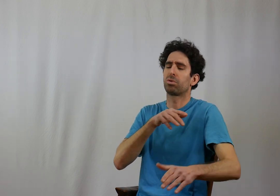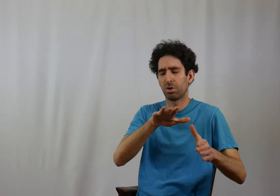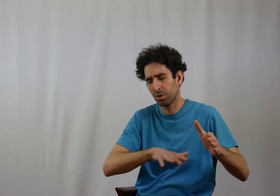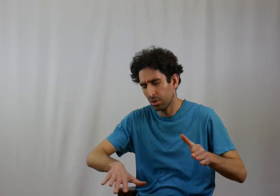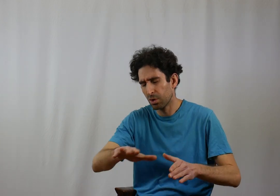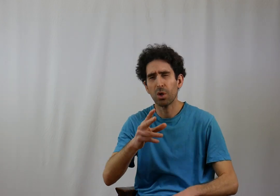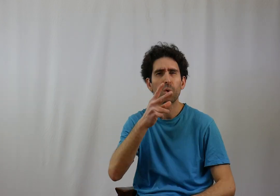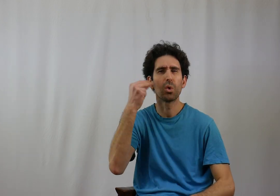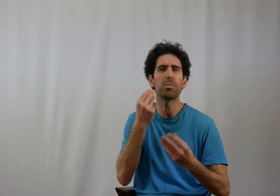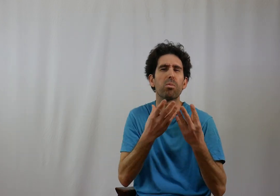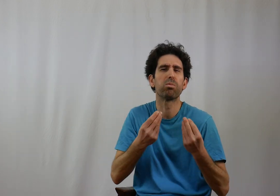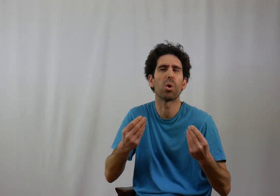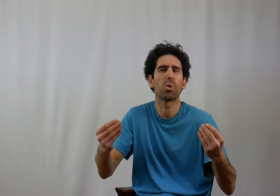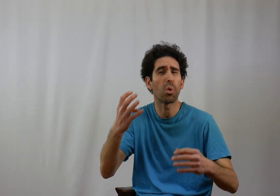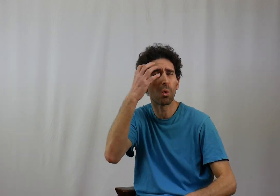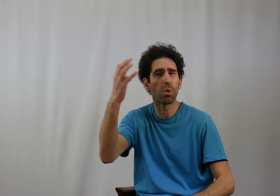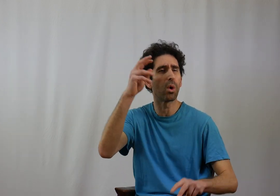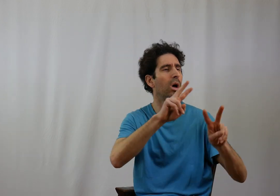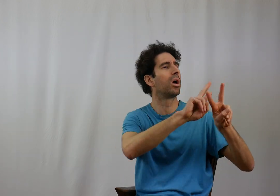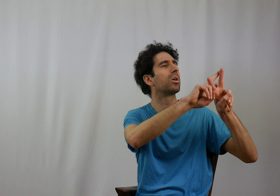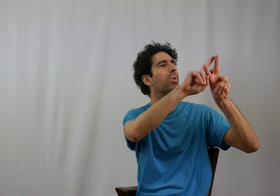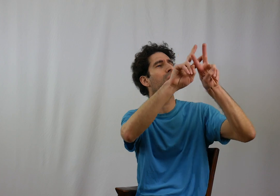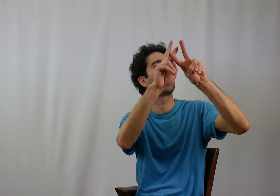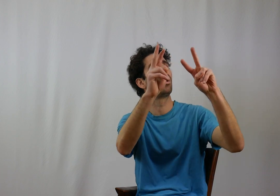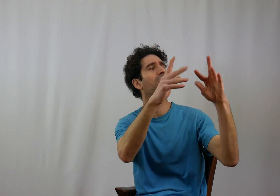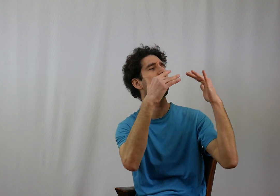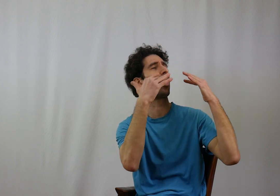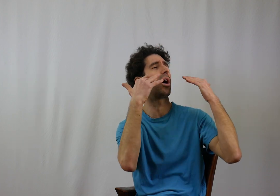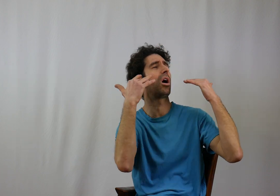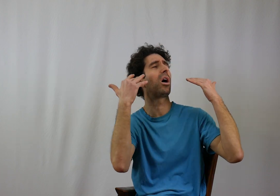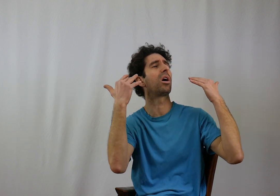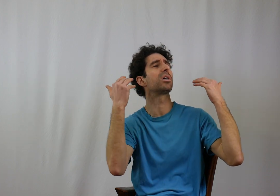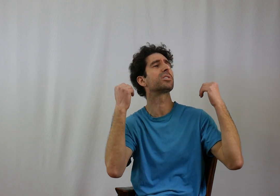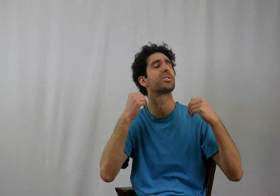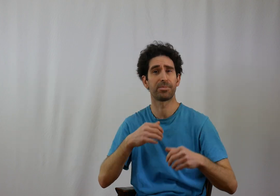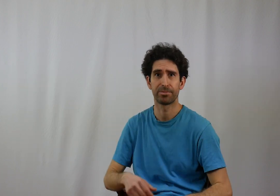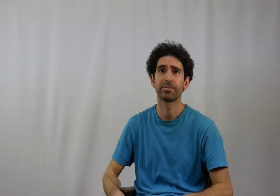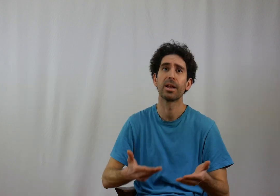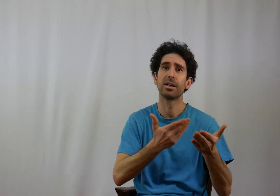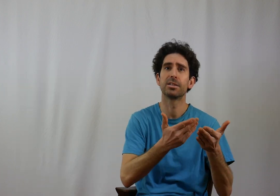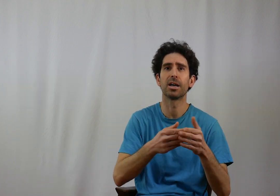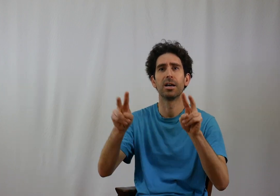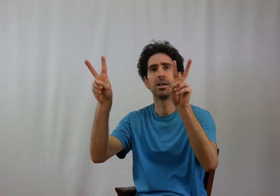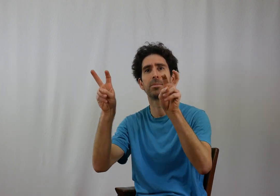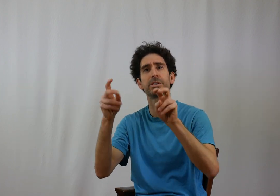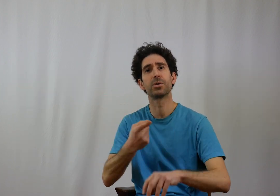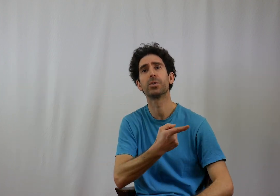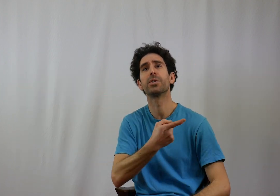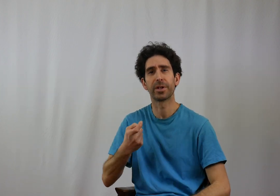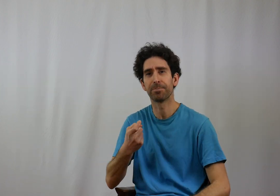beaucoup d'humains croient que les étoiles les influencent. C'est de là que vient cette expression.